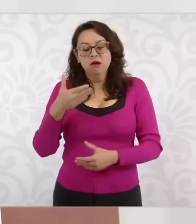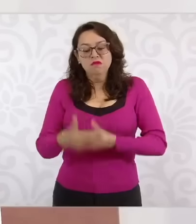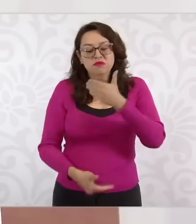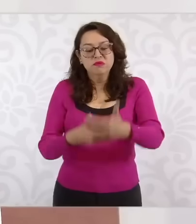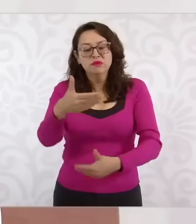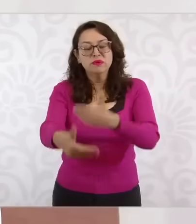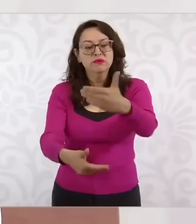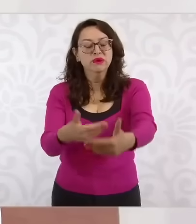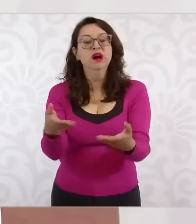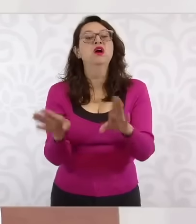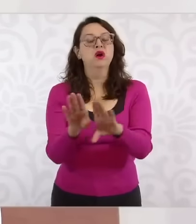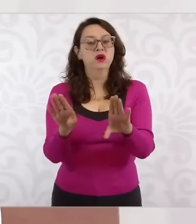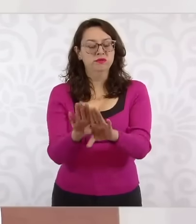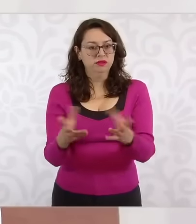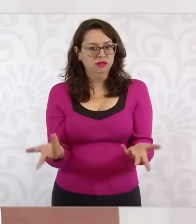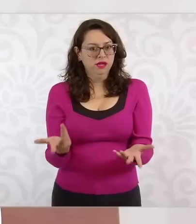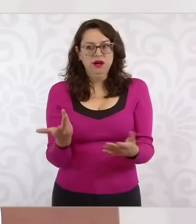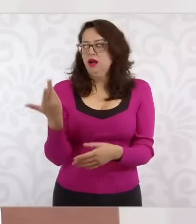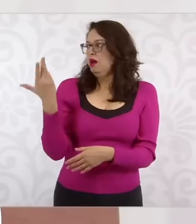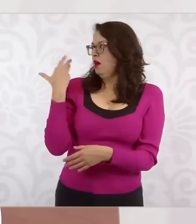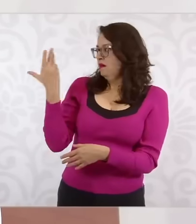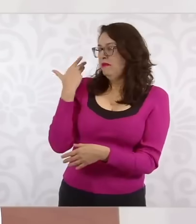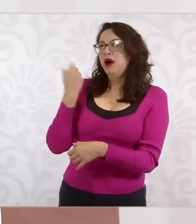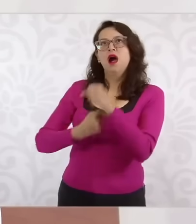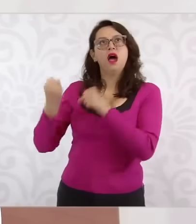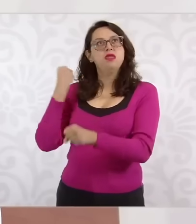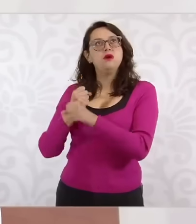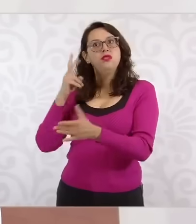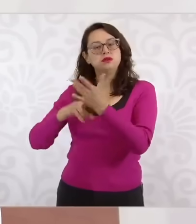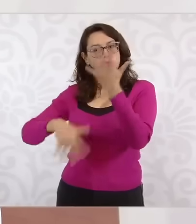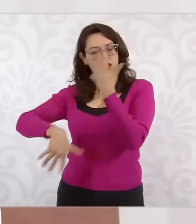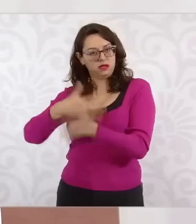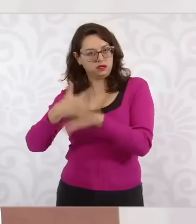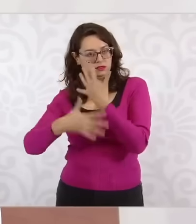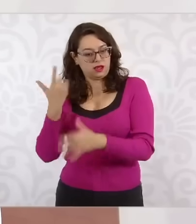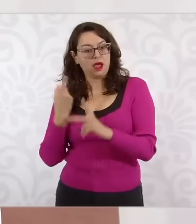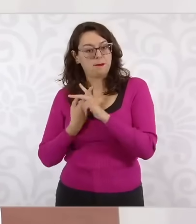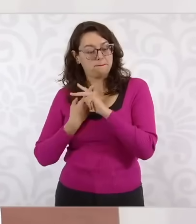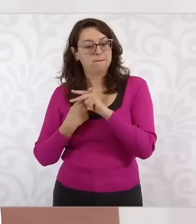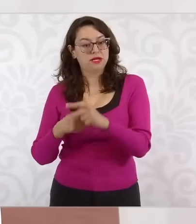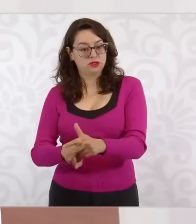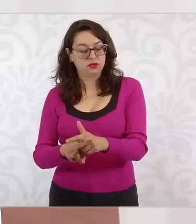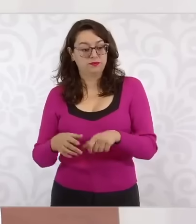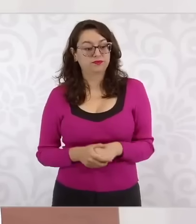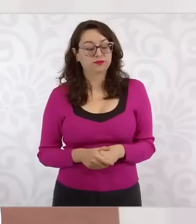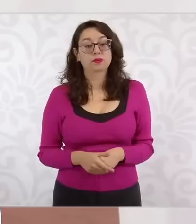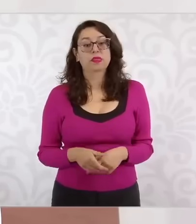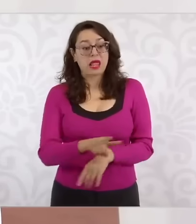del cambio que se hizo y que entró en vigor en el 2015. Si se detiene en flagrancia un presunto